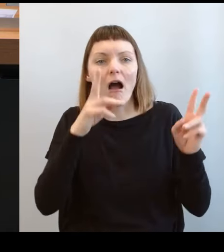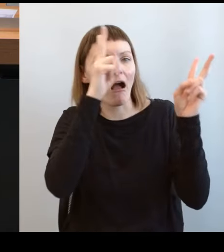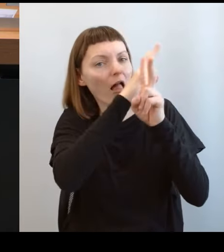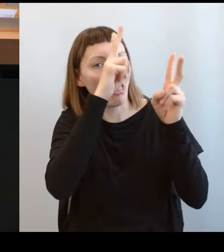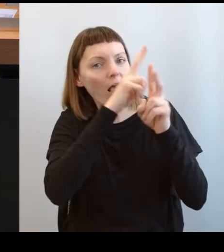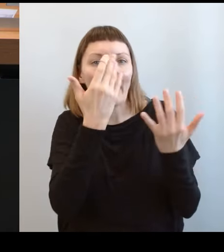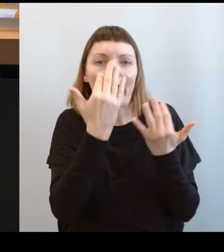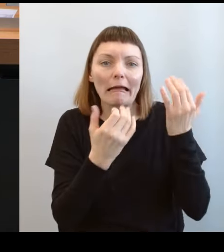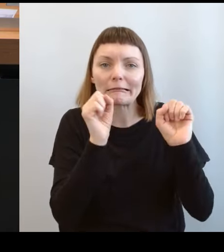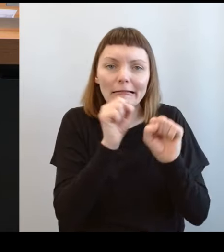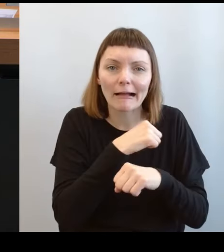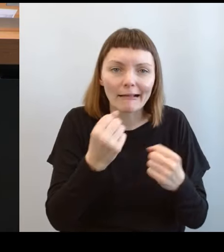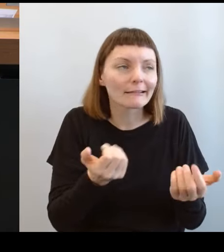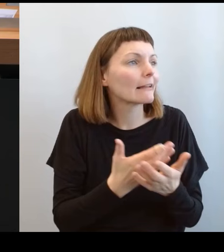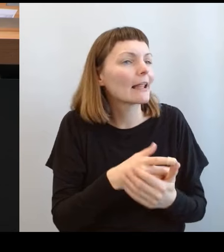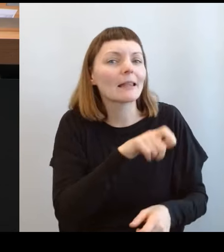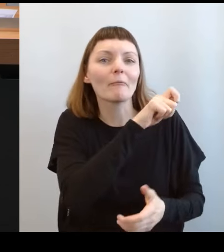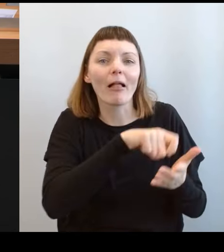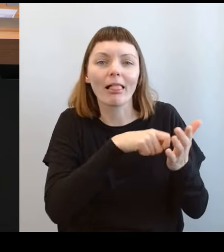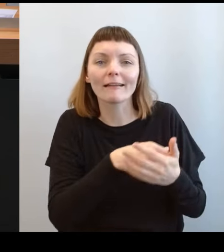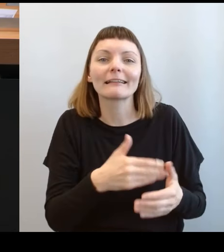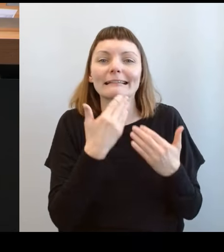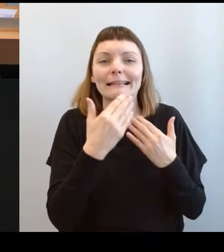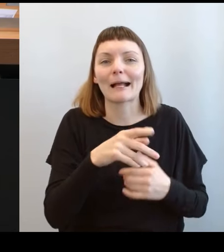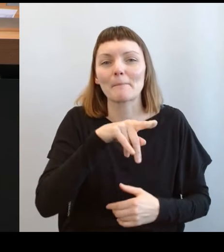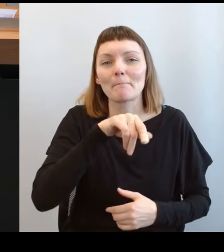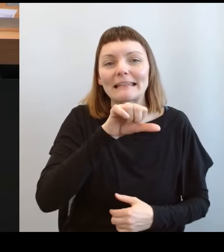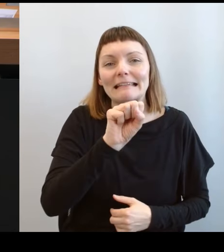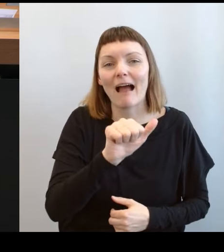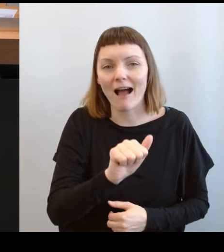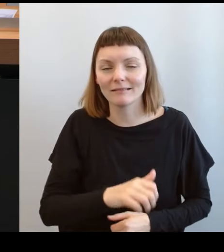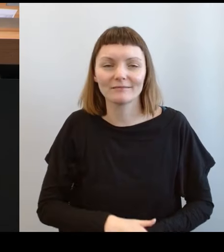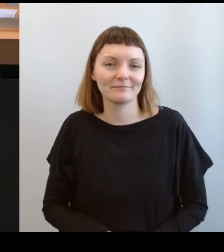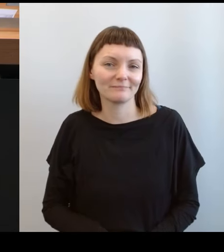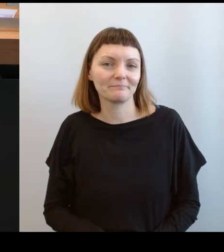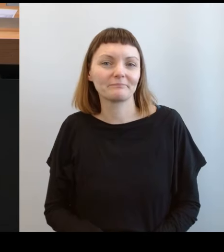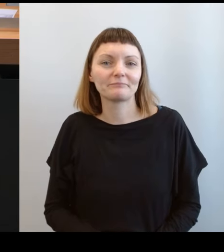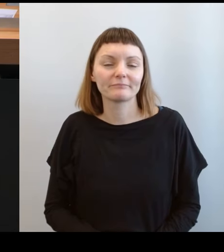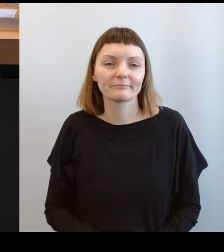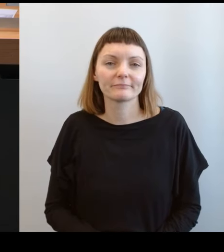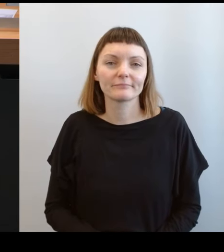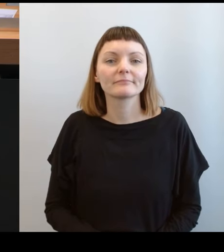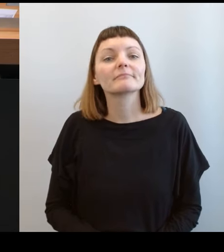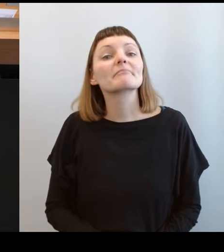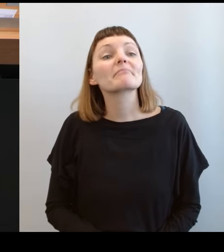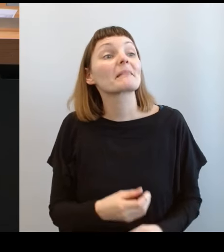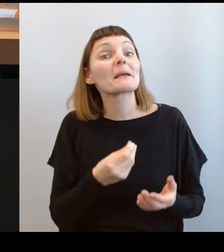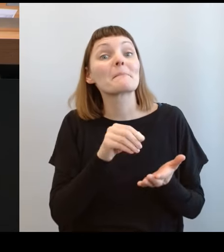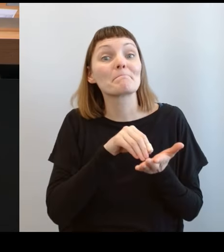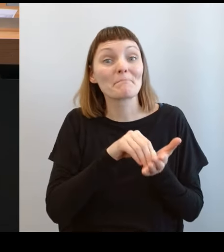Die steigenden Mieten sind der Preis dafür. Bedankt euch bei denen, die euch hinters Licht geführt haben, Linke,